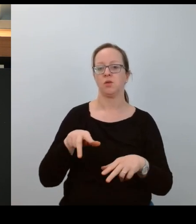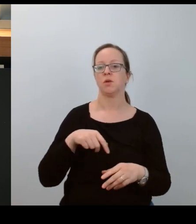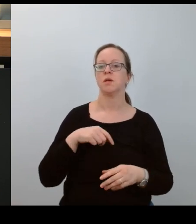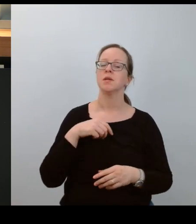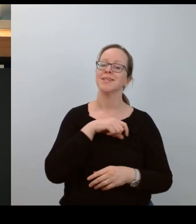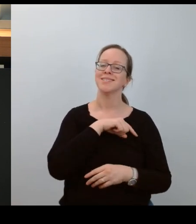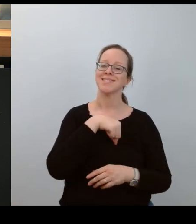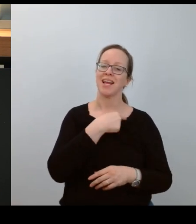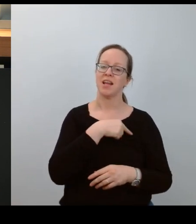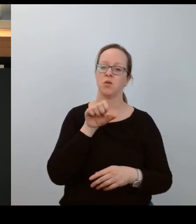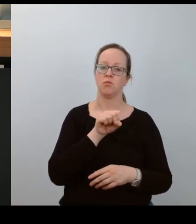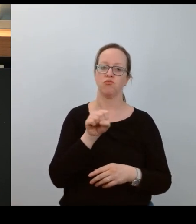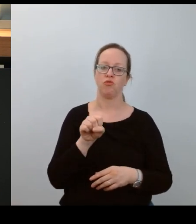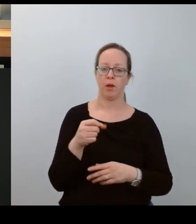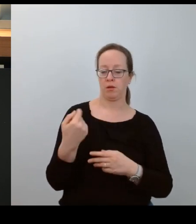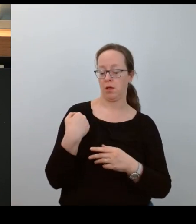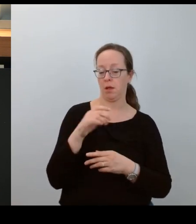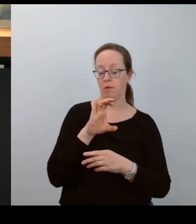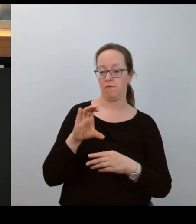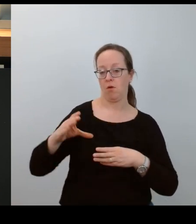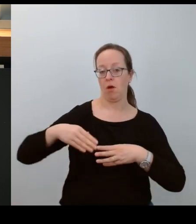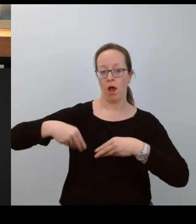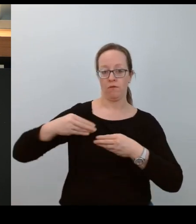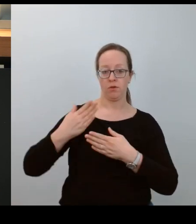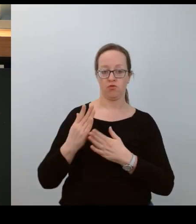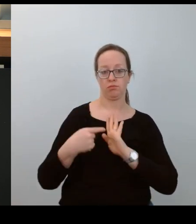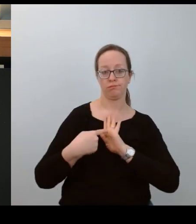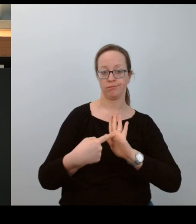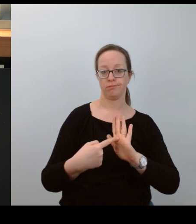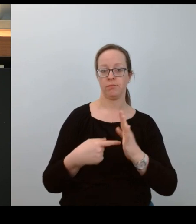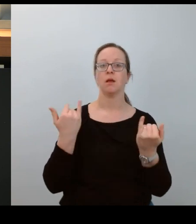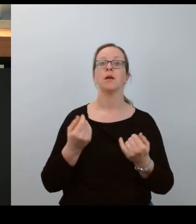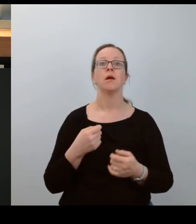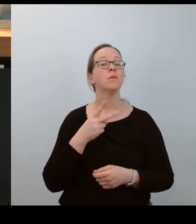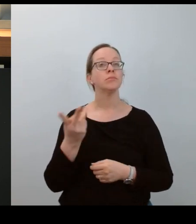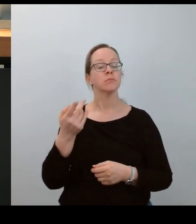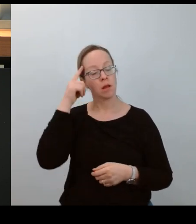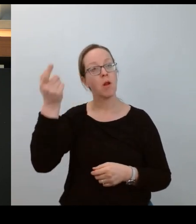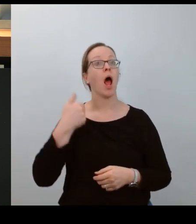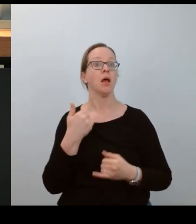aber eine von diesen ist genau unser Umgang mit der Digitalisierung mit der künstlichen Intelligenz